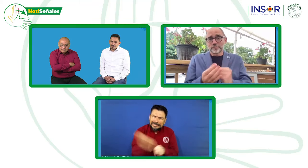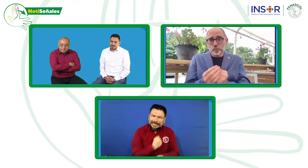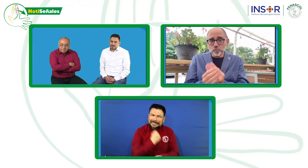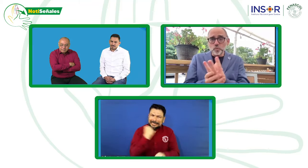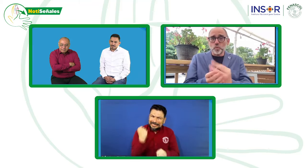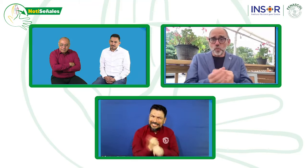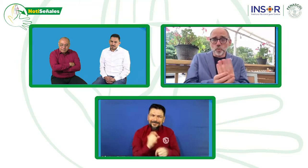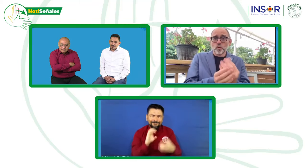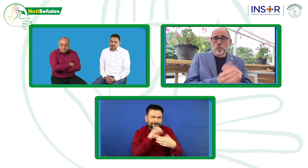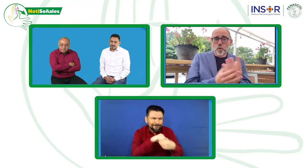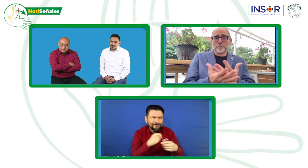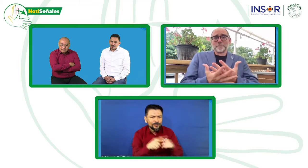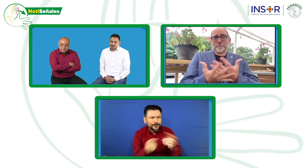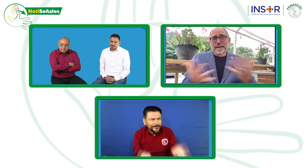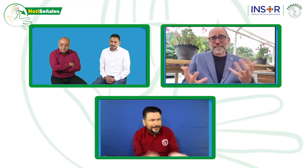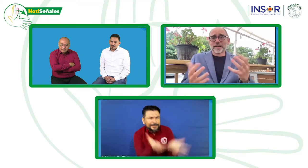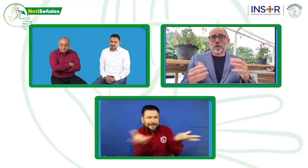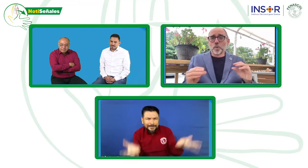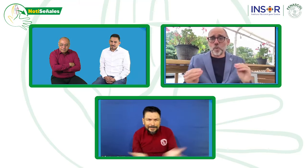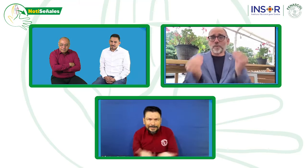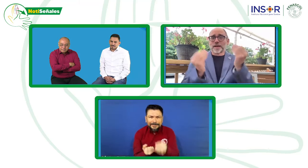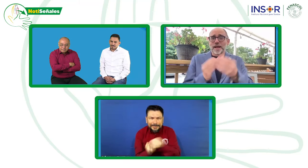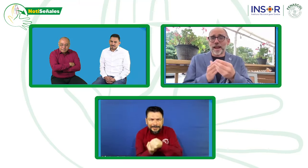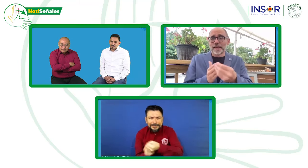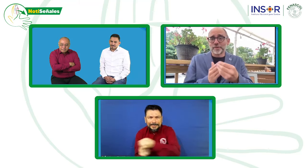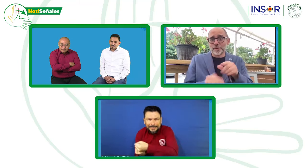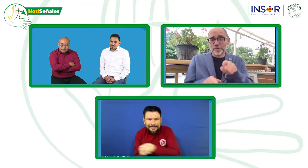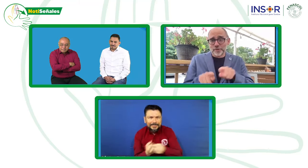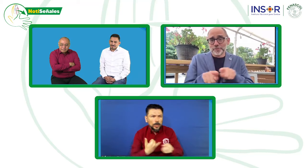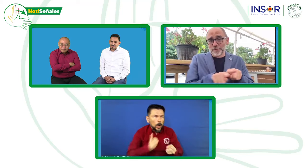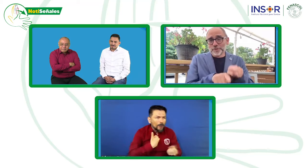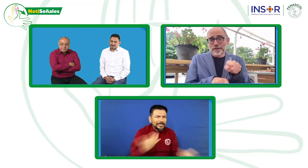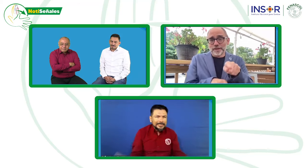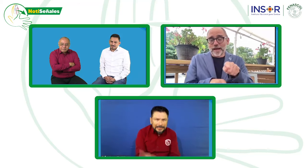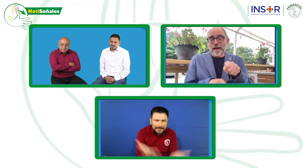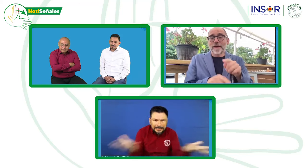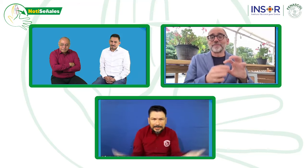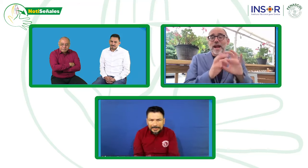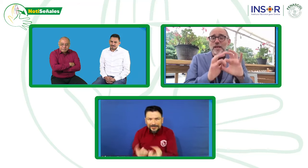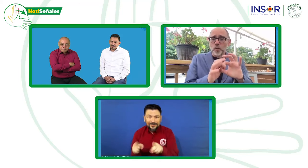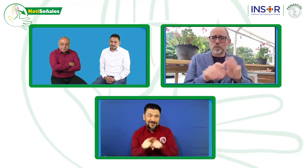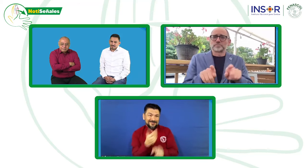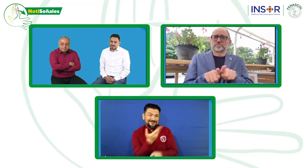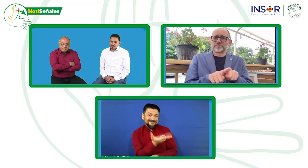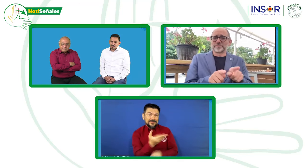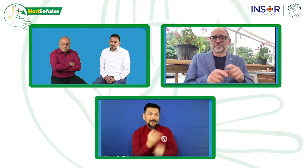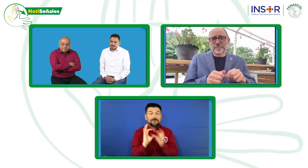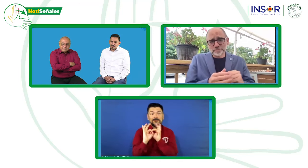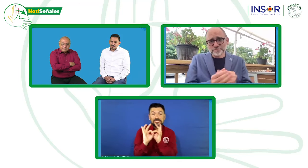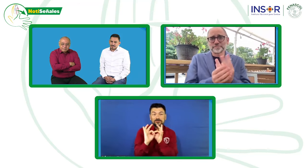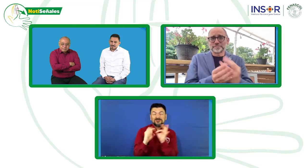encontramos en Giovanni. Gracias Henry por tu trabajo. Por lo que tú has hecho para